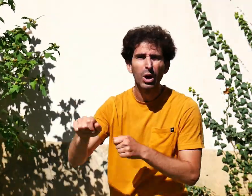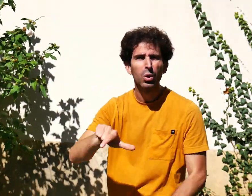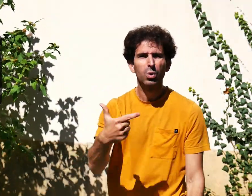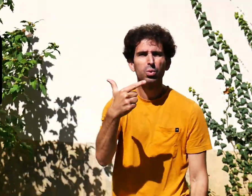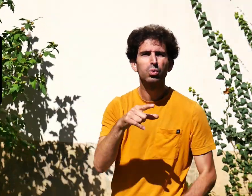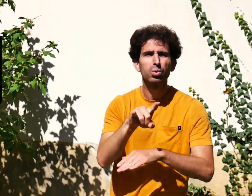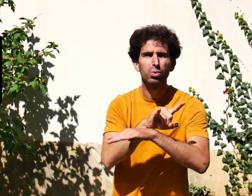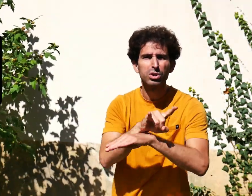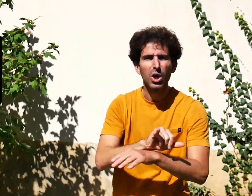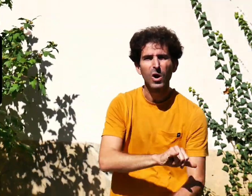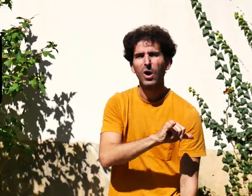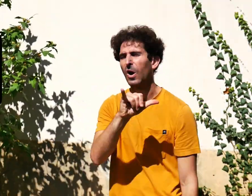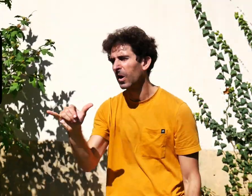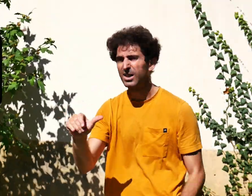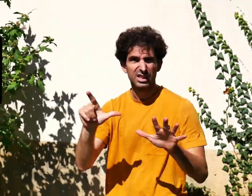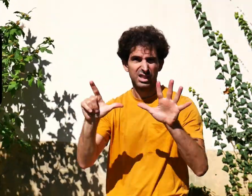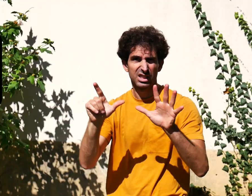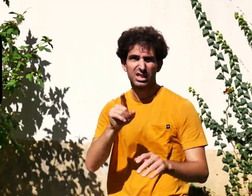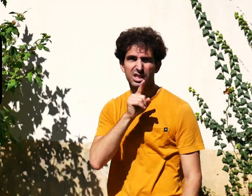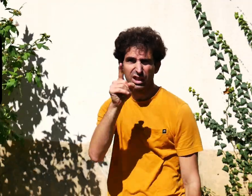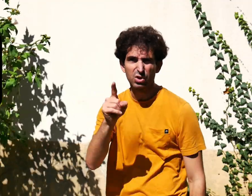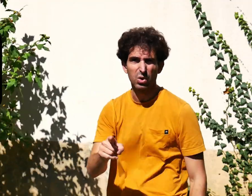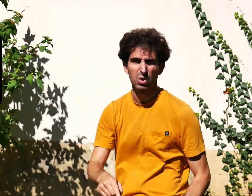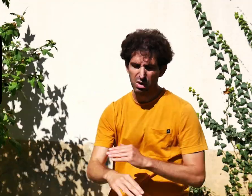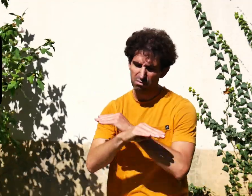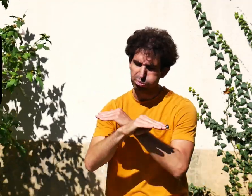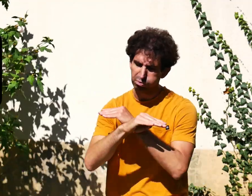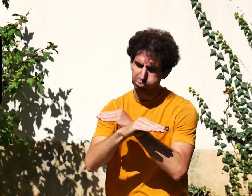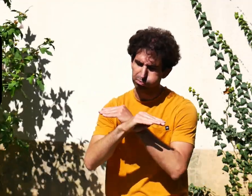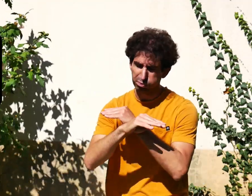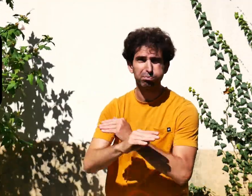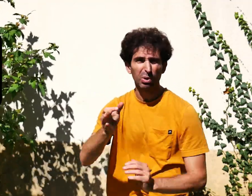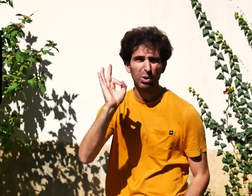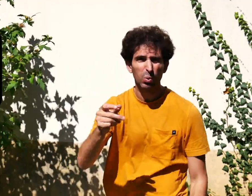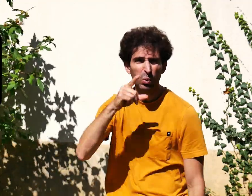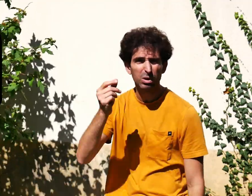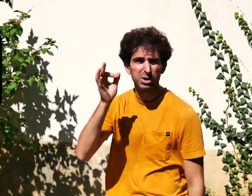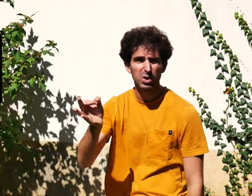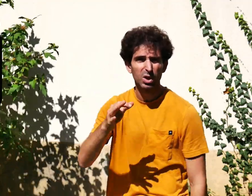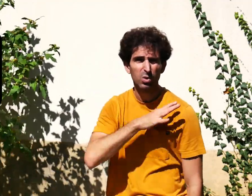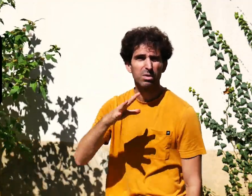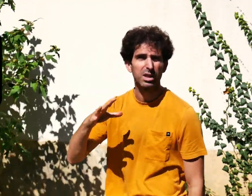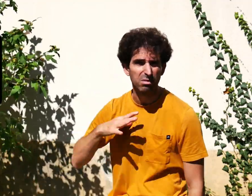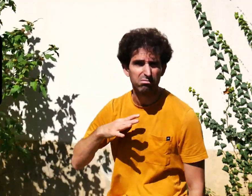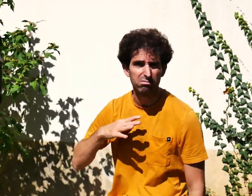De douze heures à sept jours. Oui monsieur, oui madame.